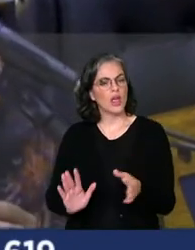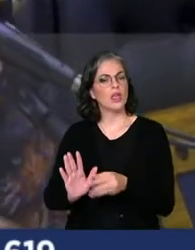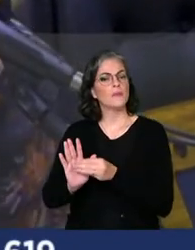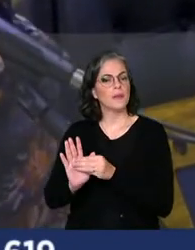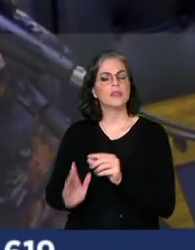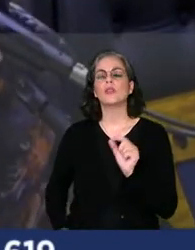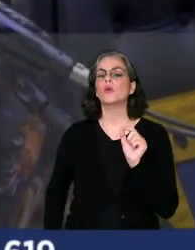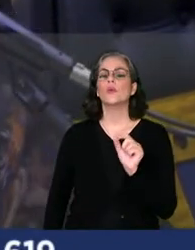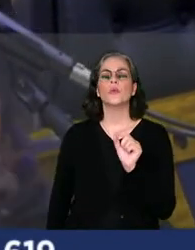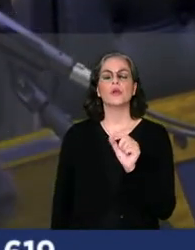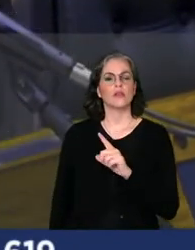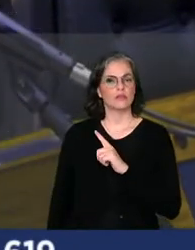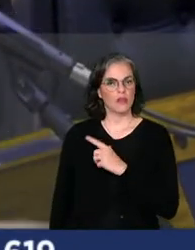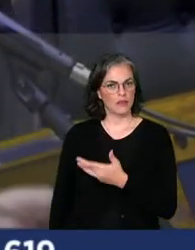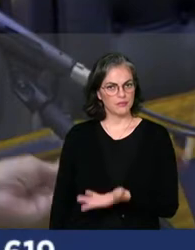ORIENTA O PT, DEPUTADA ERIKA. -- [DEPUTADA]: O PT VOTA